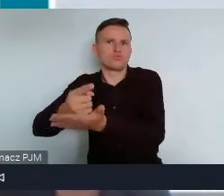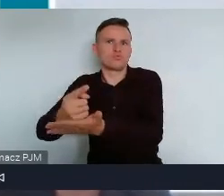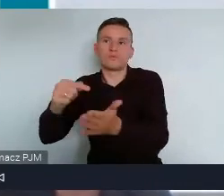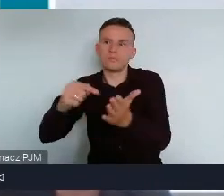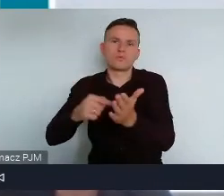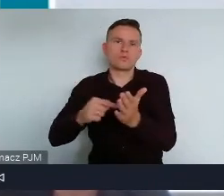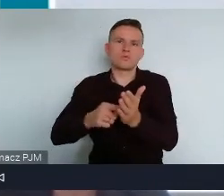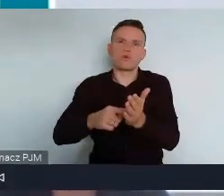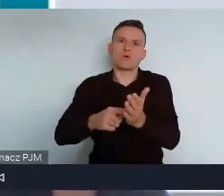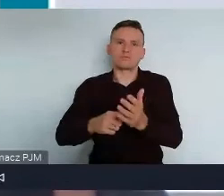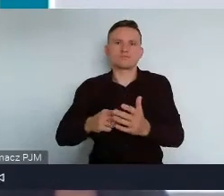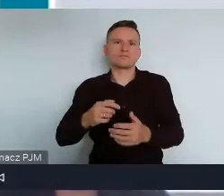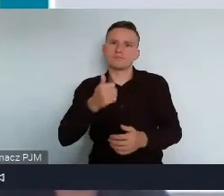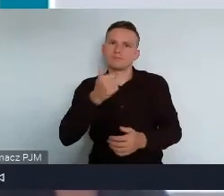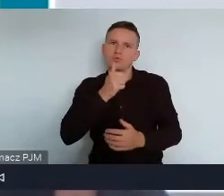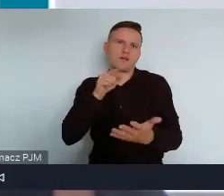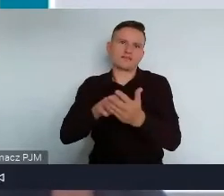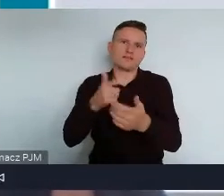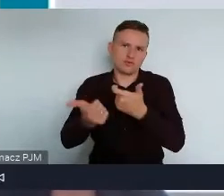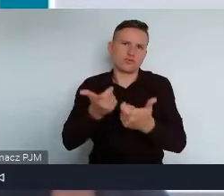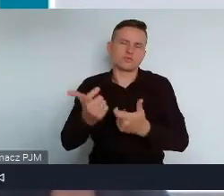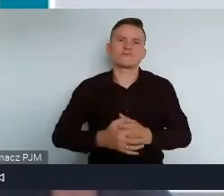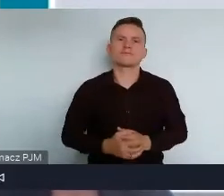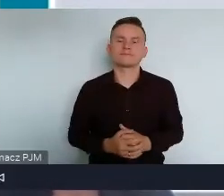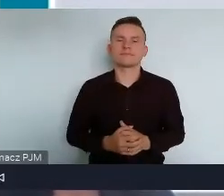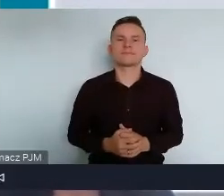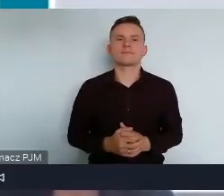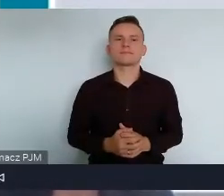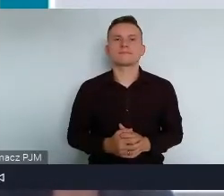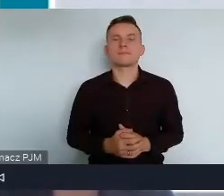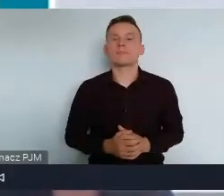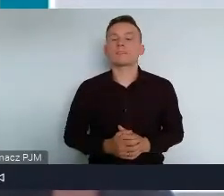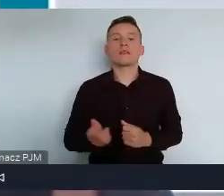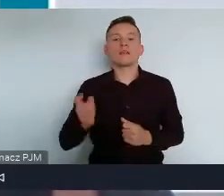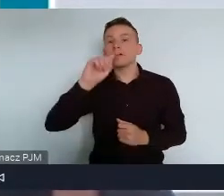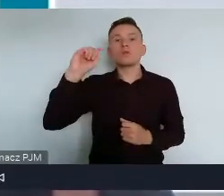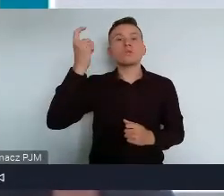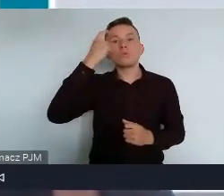To chcielibyśmy wypracować. Kluczowy jest Climate City Contract.